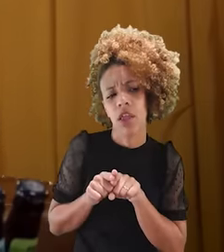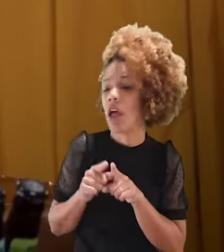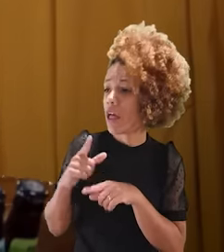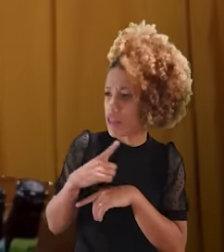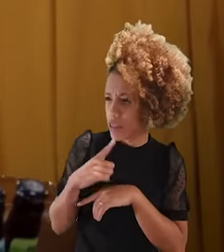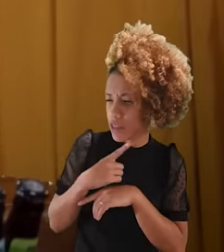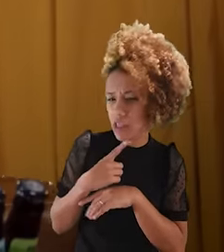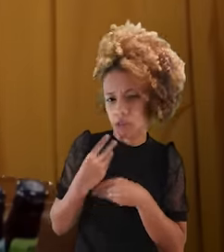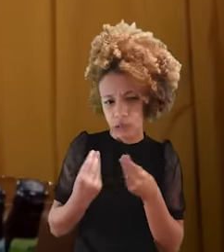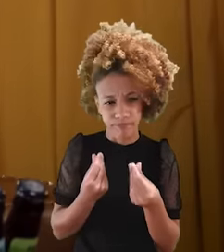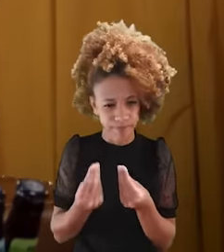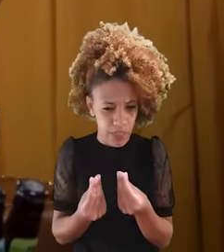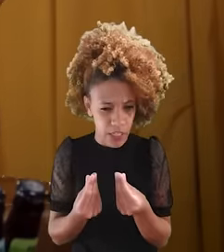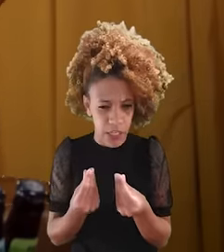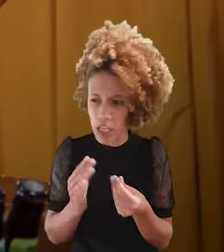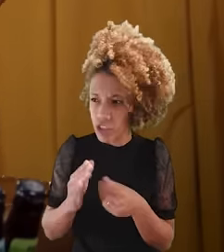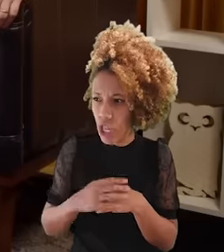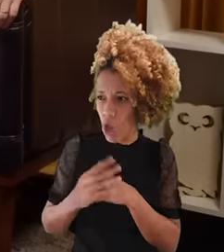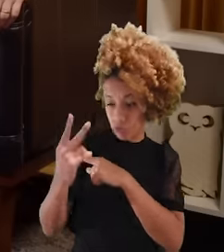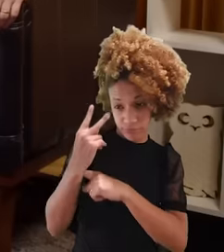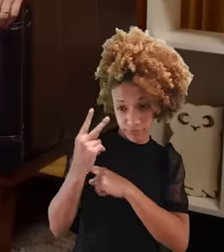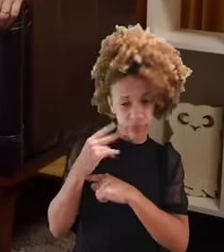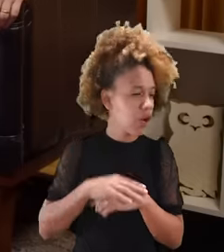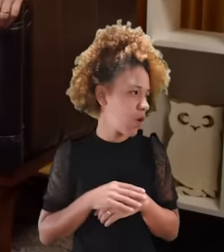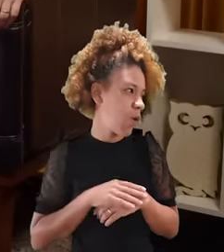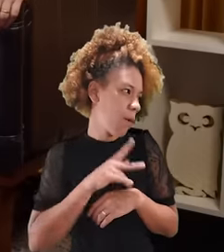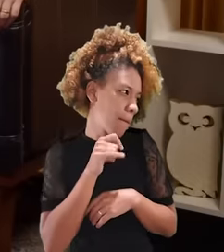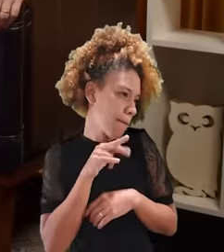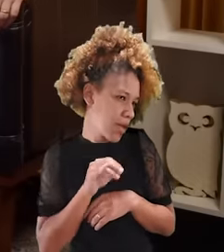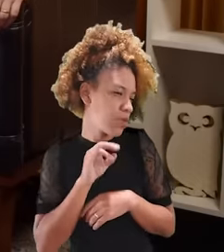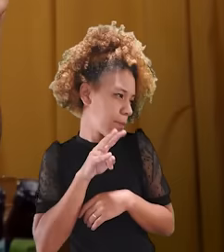vídeo que fala use filtro solar Você já viu sim que o Pedro Bial faz uma dublagem é é e que o cara